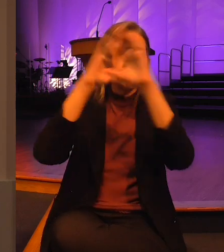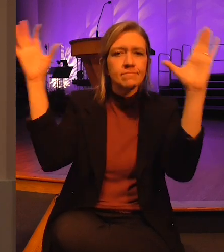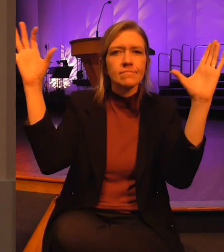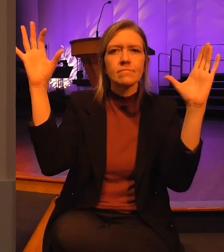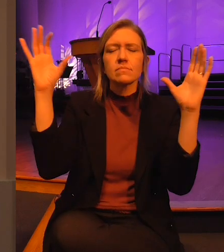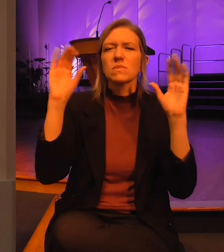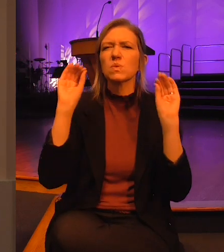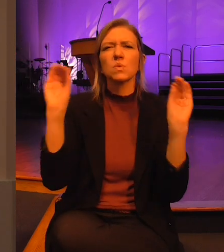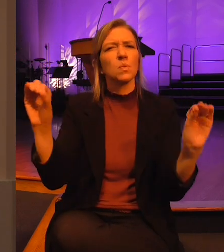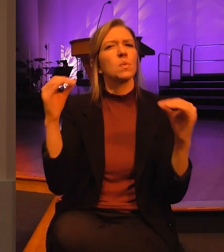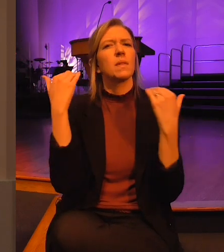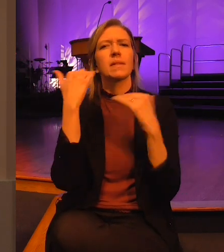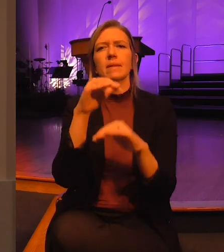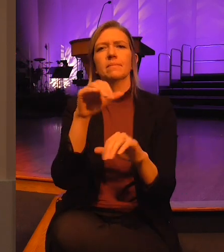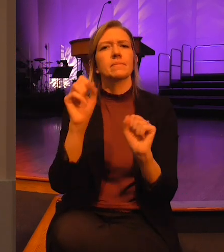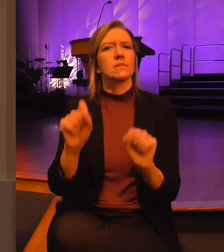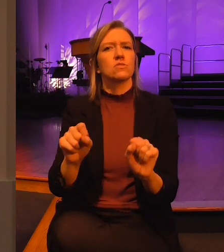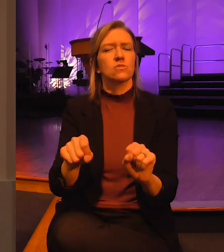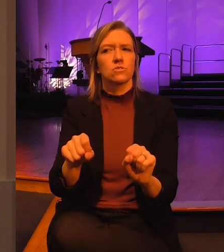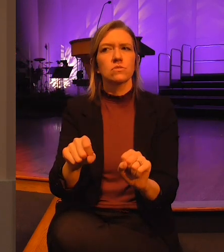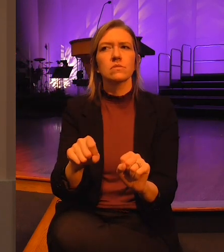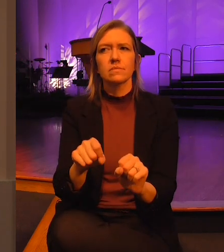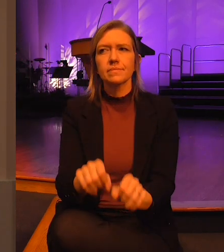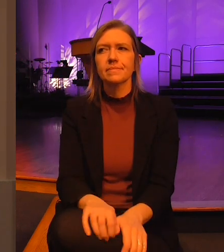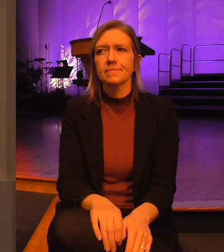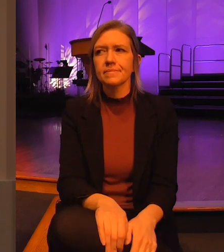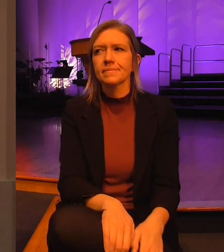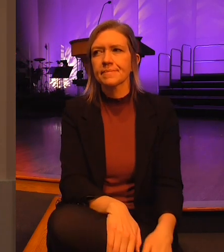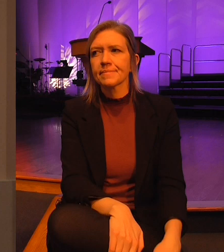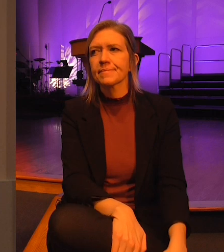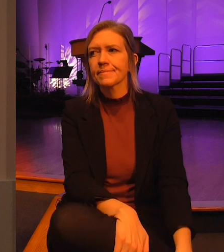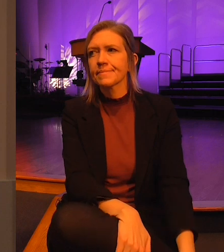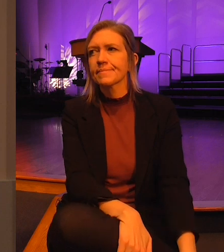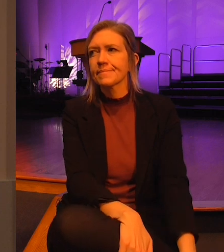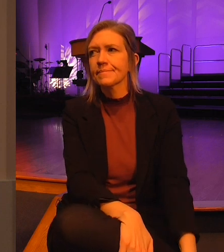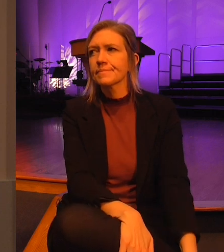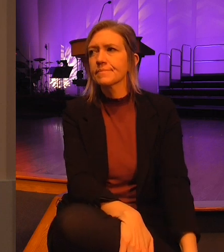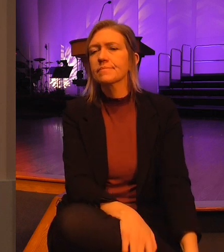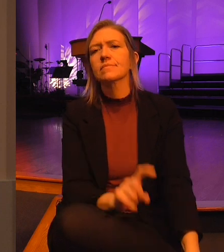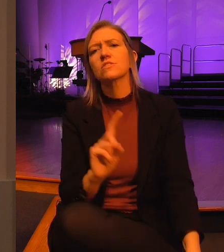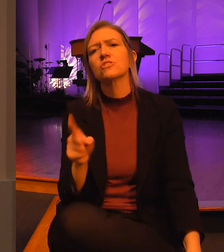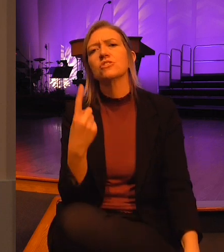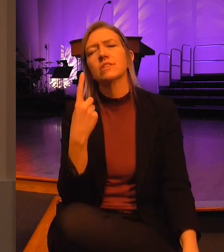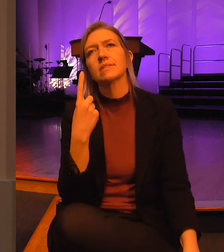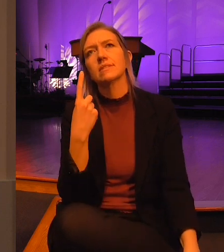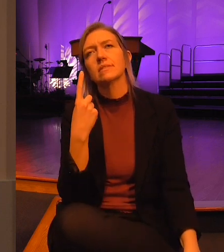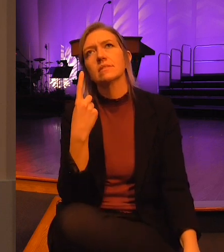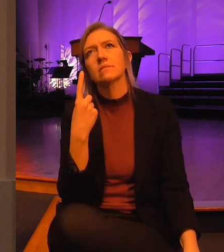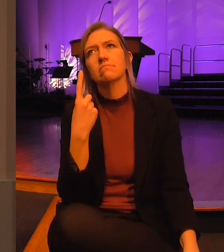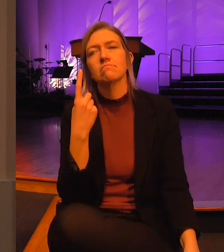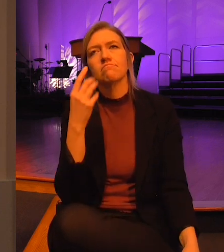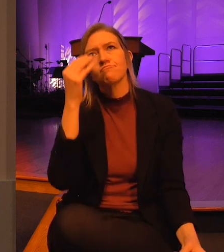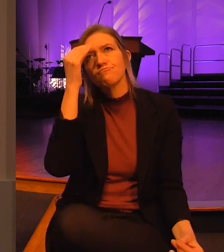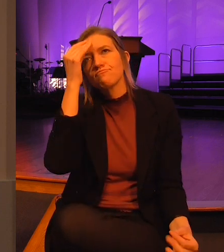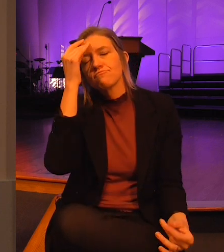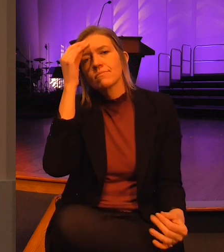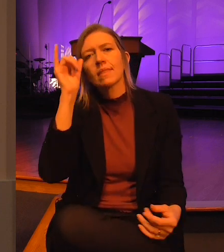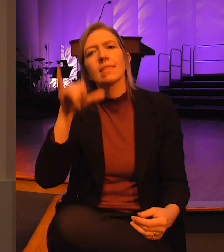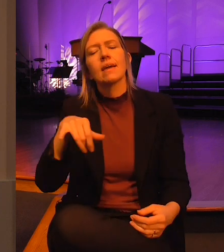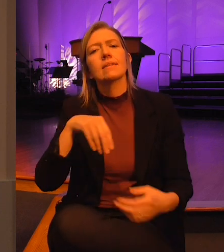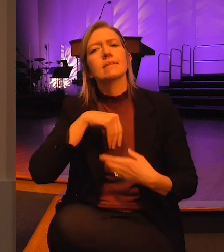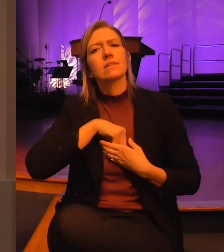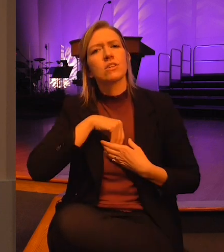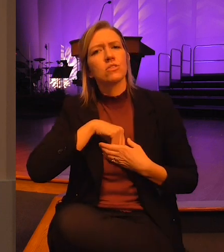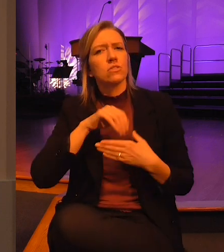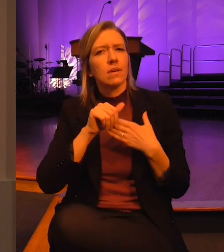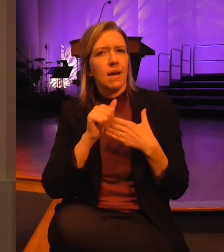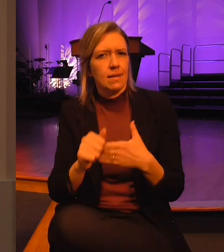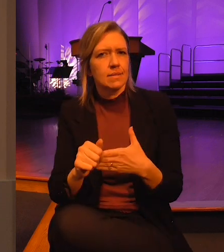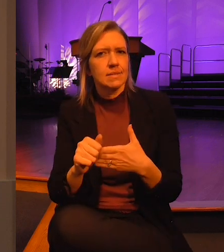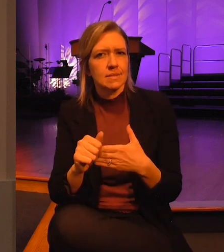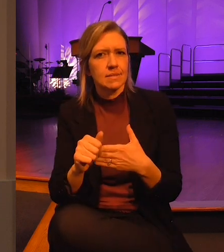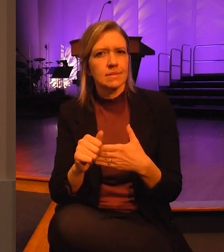potencial ilimitado y simplemente sintonizando esa guía interna. Simplemente nos invito a preguntar. con respecto